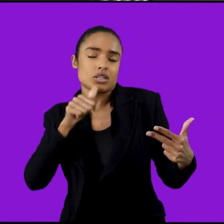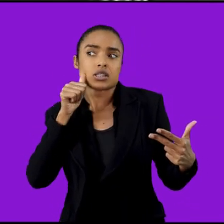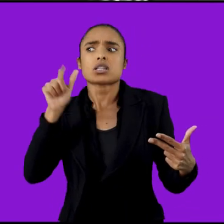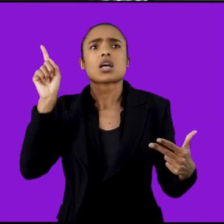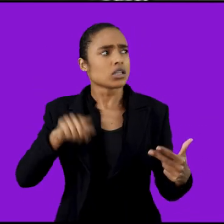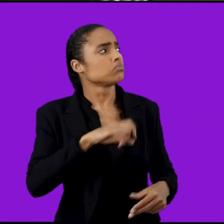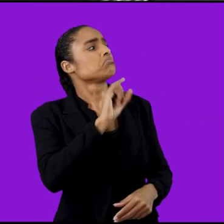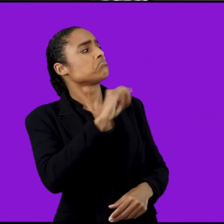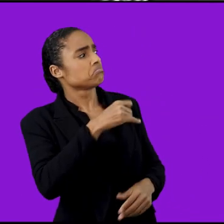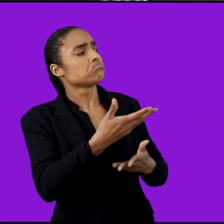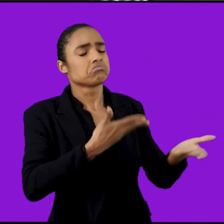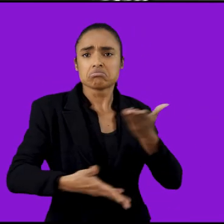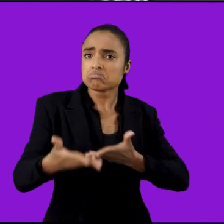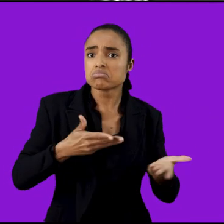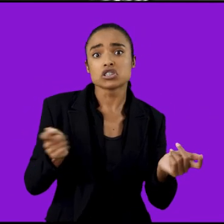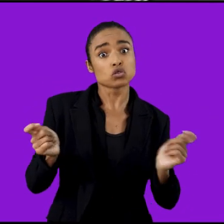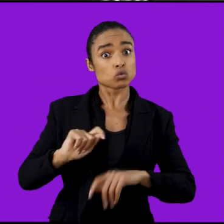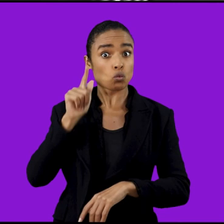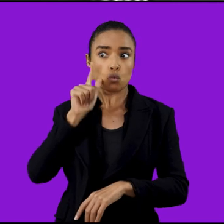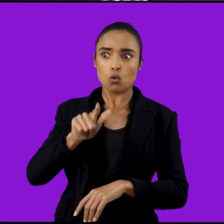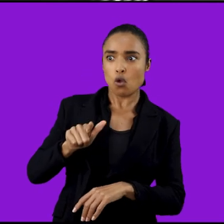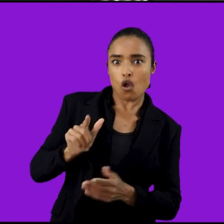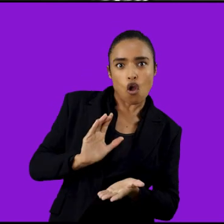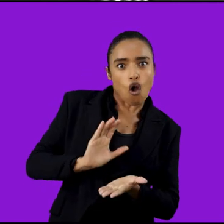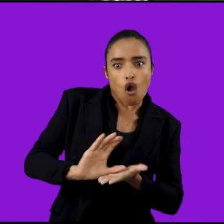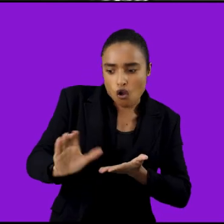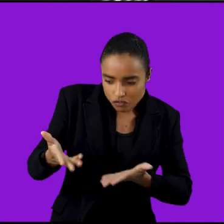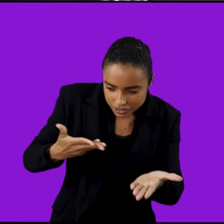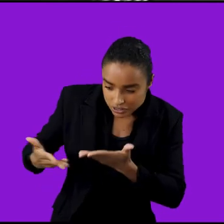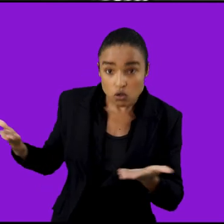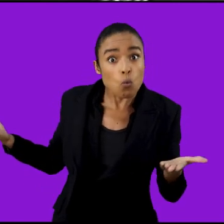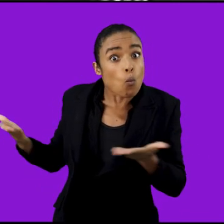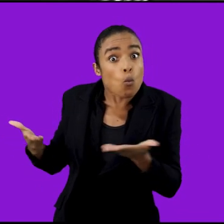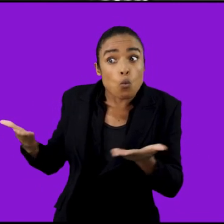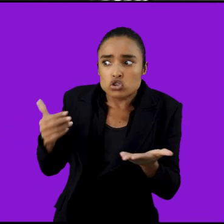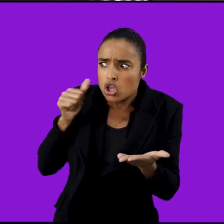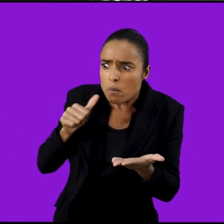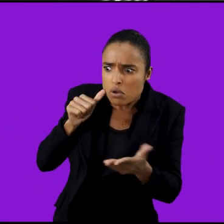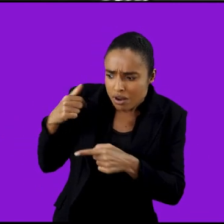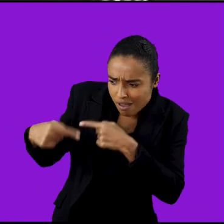Que vai resultar diretamente numa geração mais confiantes que vai se se questionar menos,